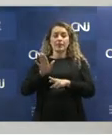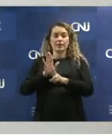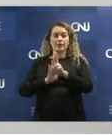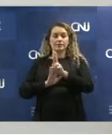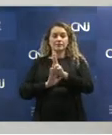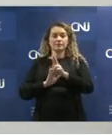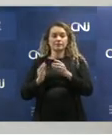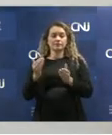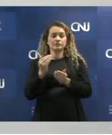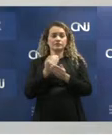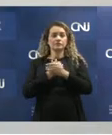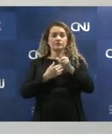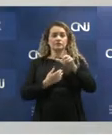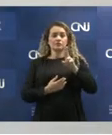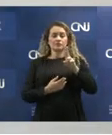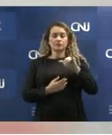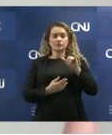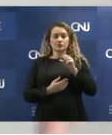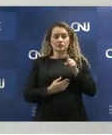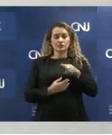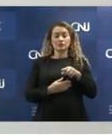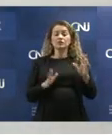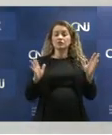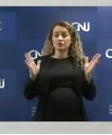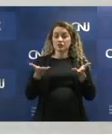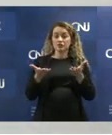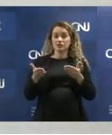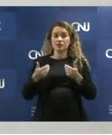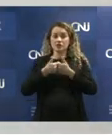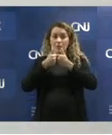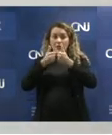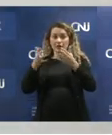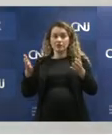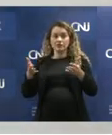Dr. Luiz Carlos Osório Coêlho e desde já manifesto de antemão